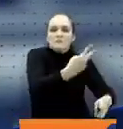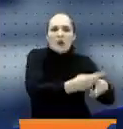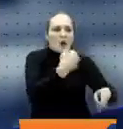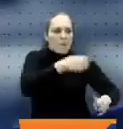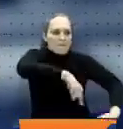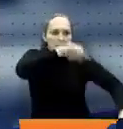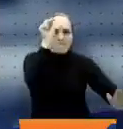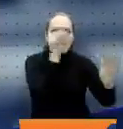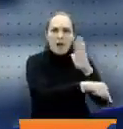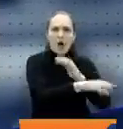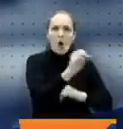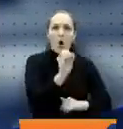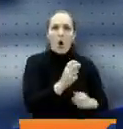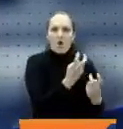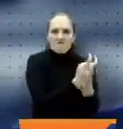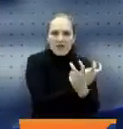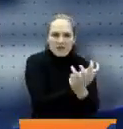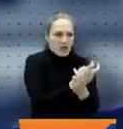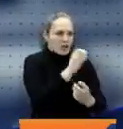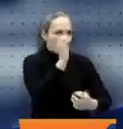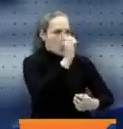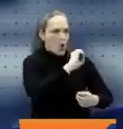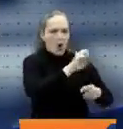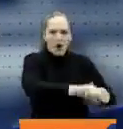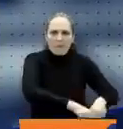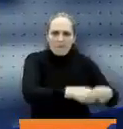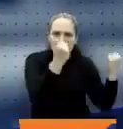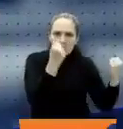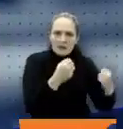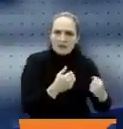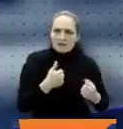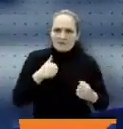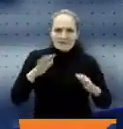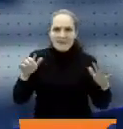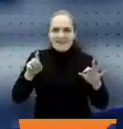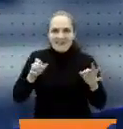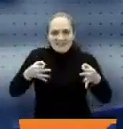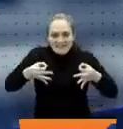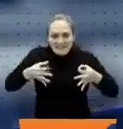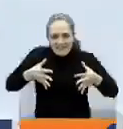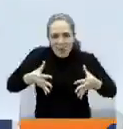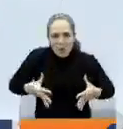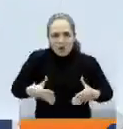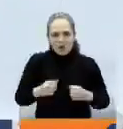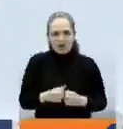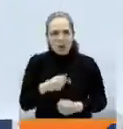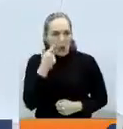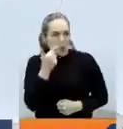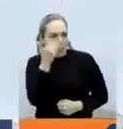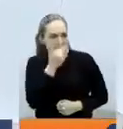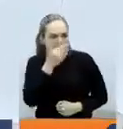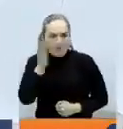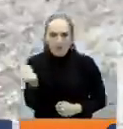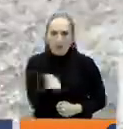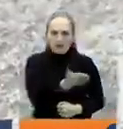pronto anciano lo matan Colón no lo matan en ese